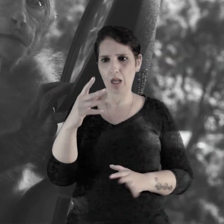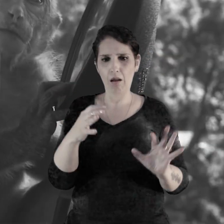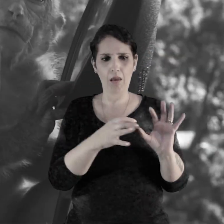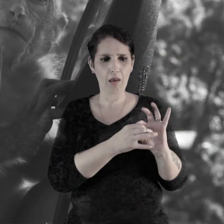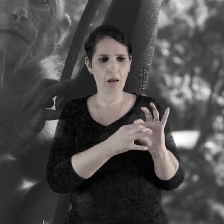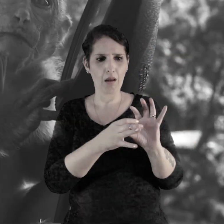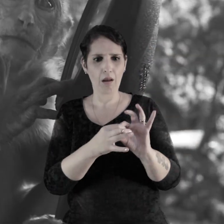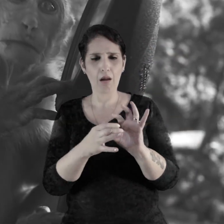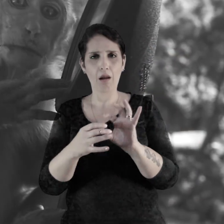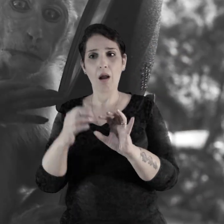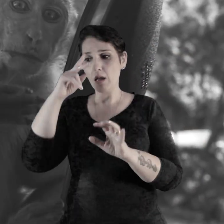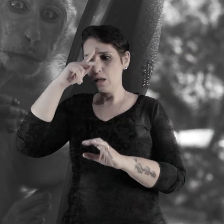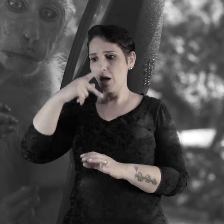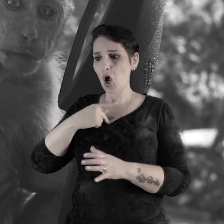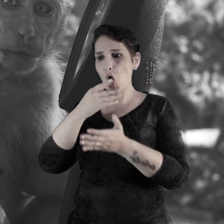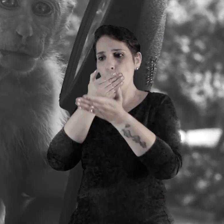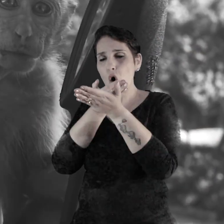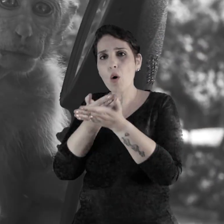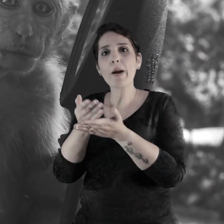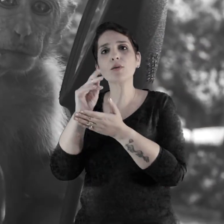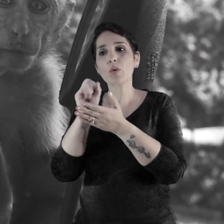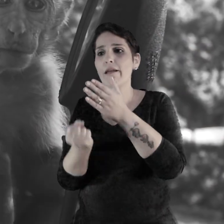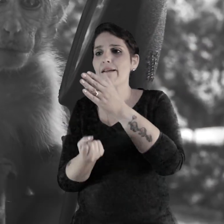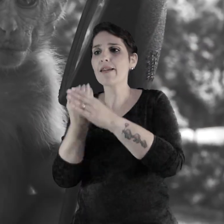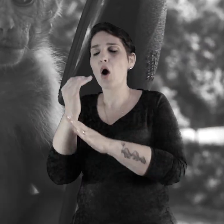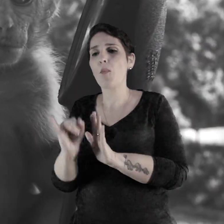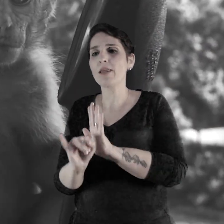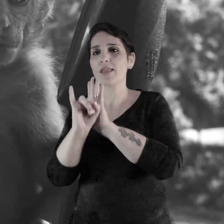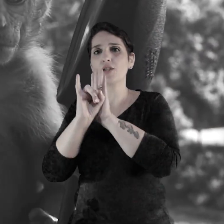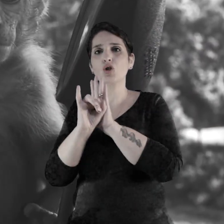O Self inicia o processo de criação de uma identidade separada.